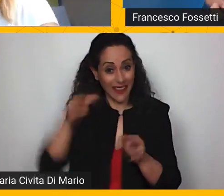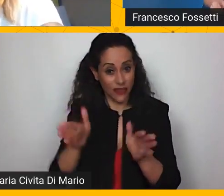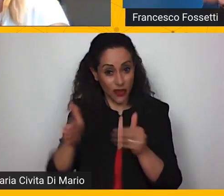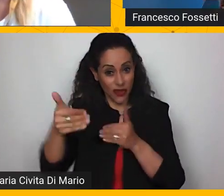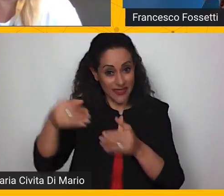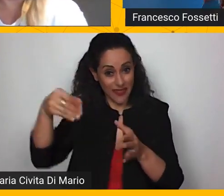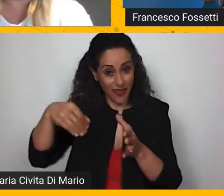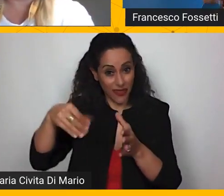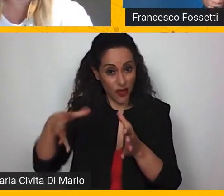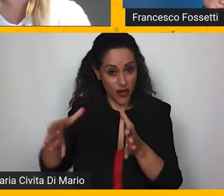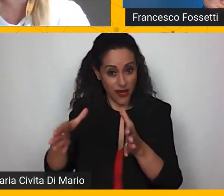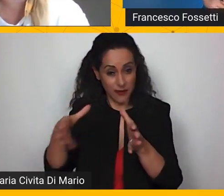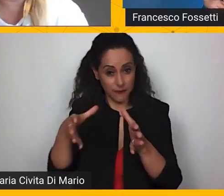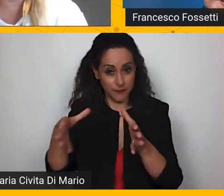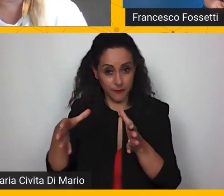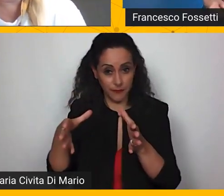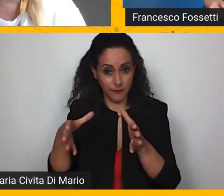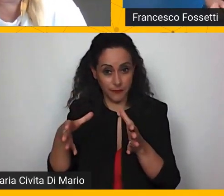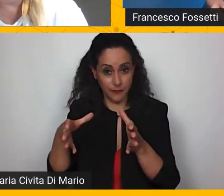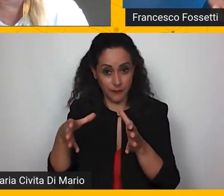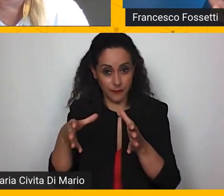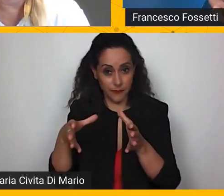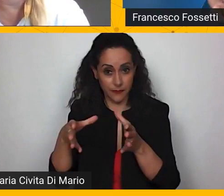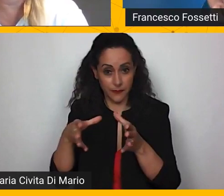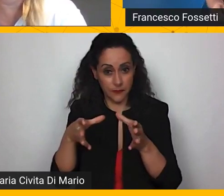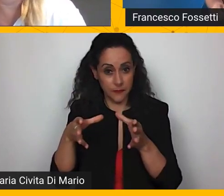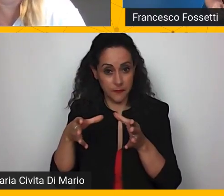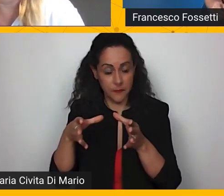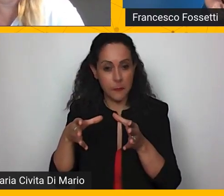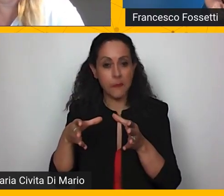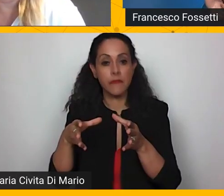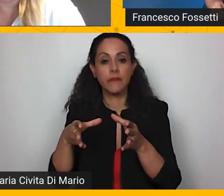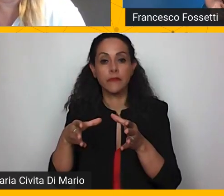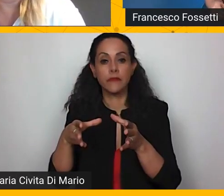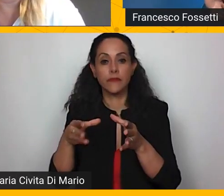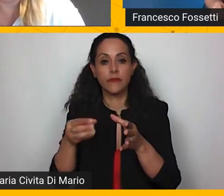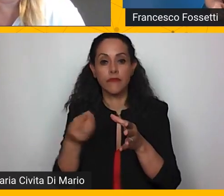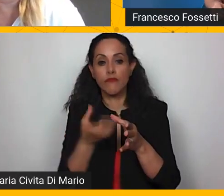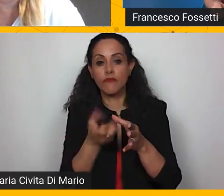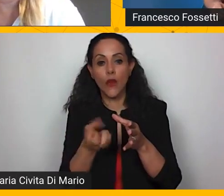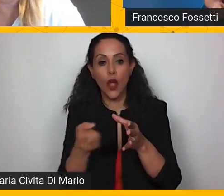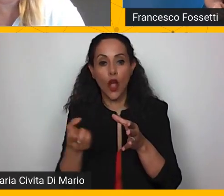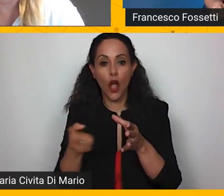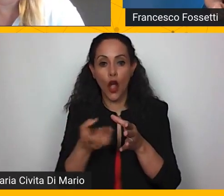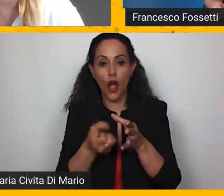elementi che si trovano all'interno di queste ehm di